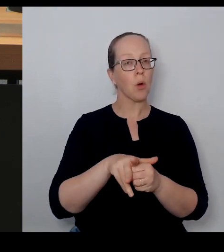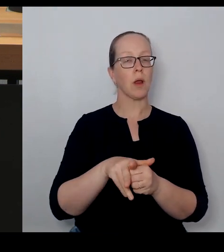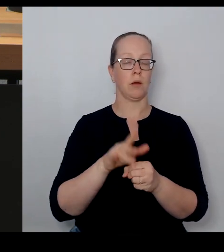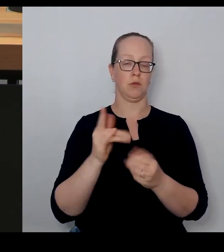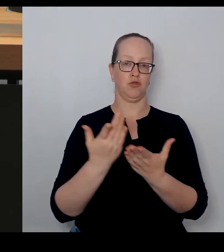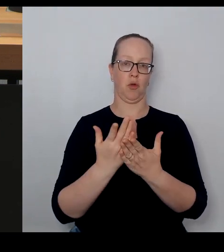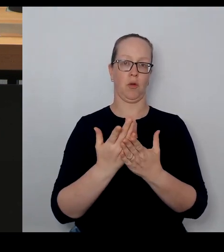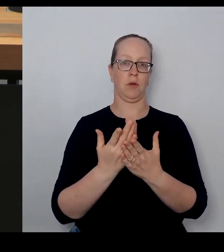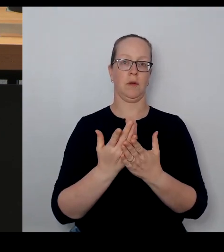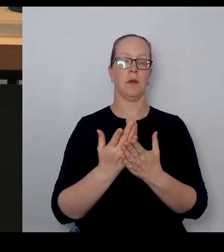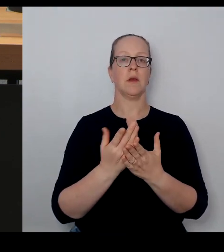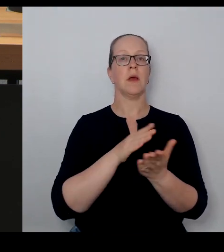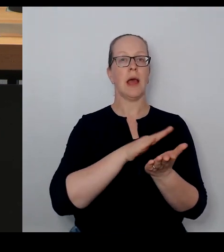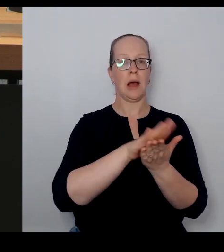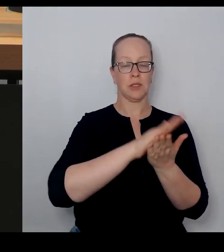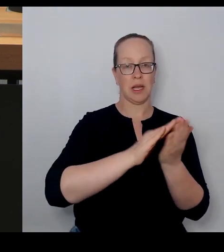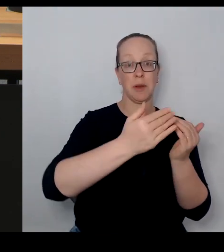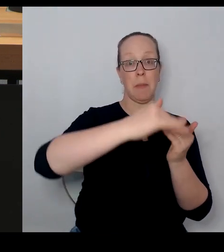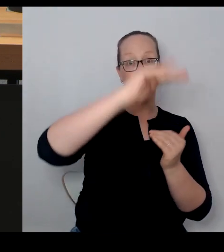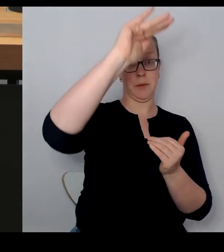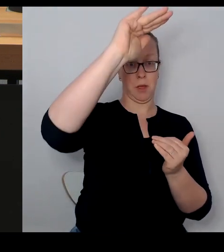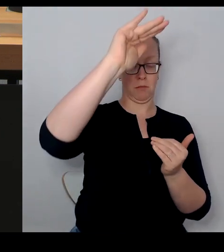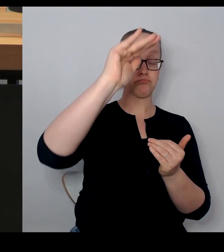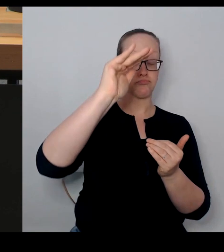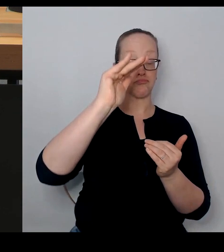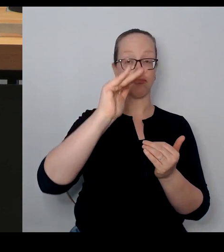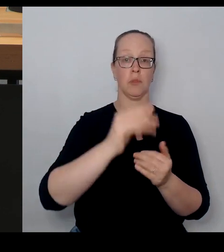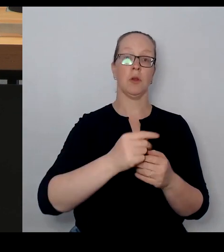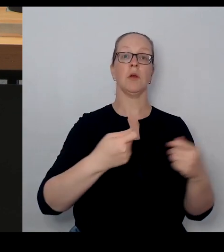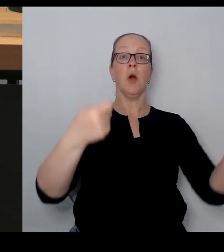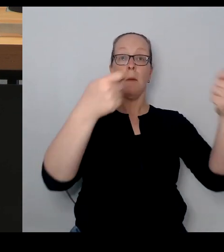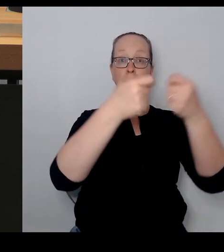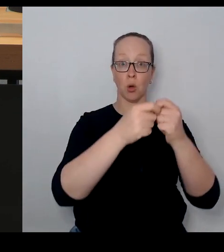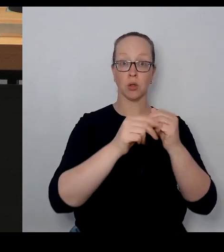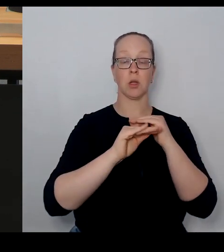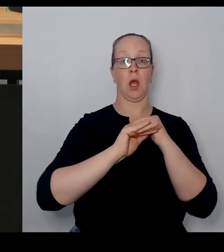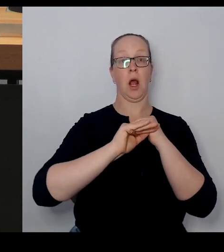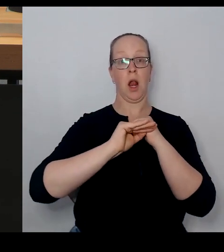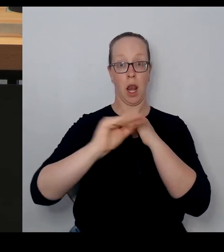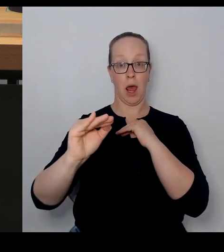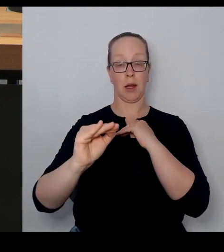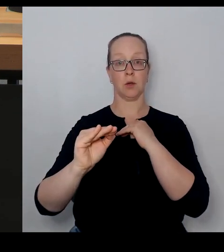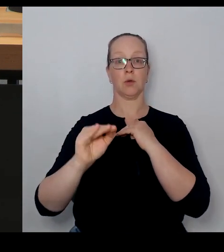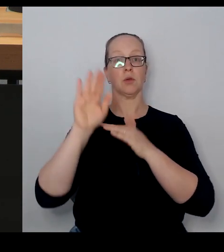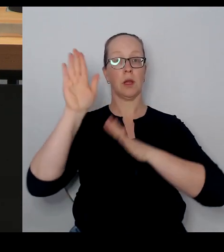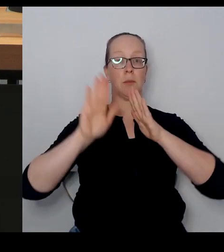zwischen allen demokratischen Parteien Die Rettungsschirme und Soforthilfen für Unternehmen, Direktzahlungen und